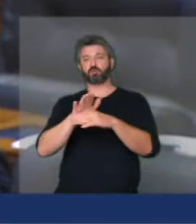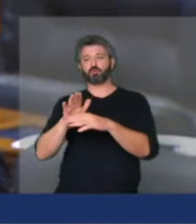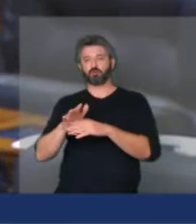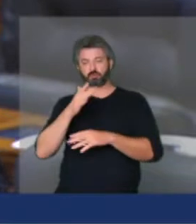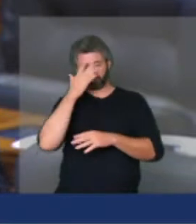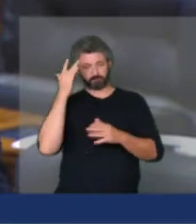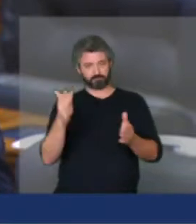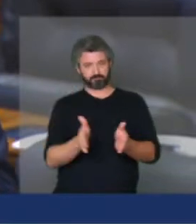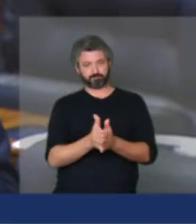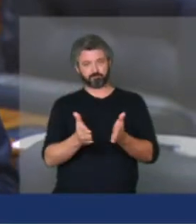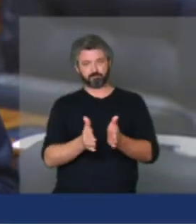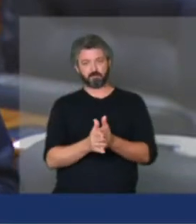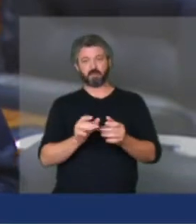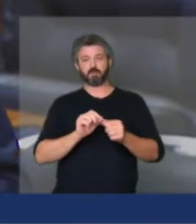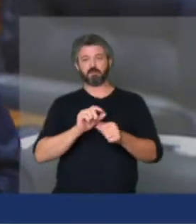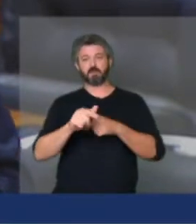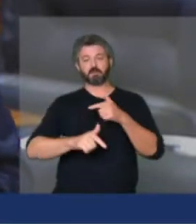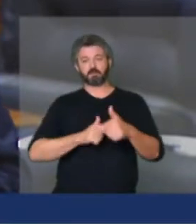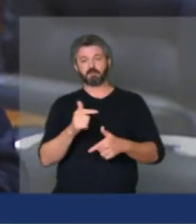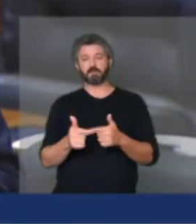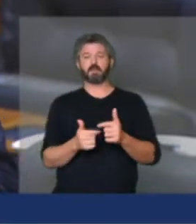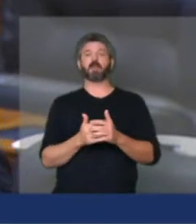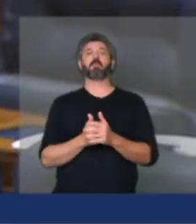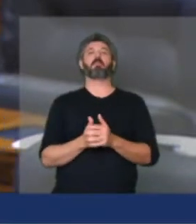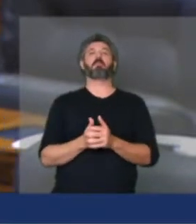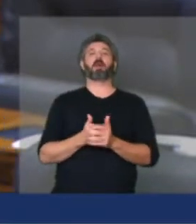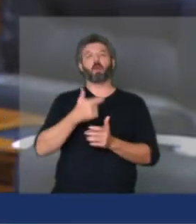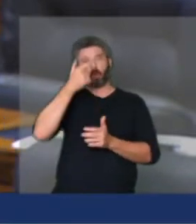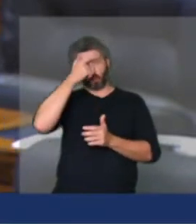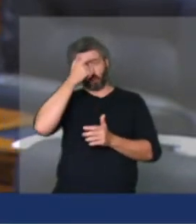TEM FEITO UM TRABALHO DE CONSCIENTIZAÇÃO DA NOSSA JUVENTUDE PARA ESSE MOMENTO EM